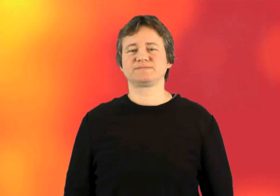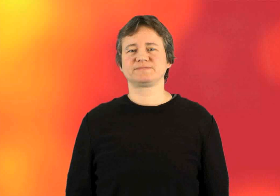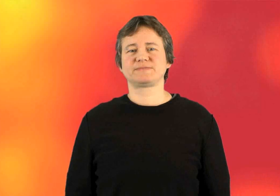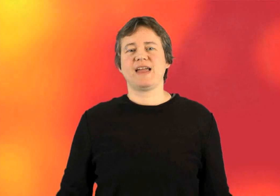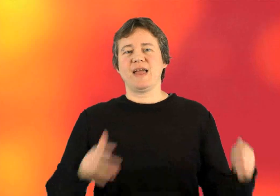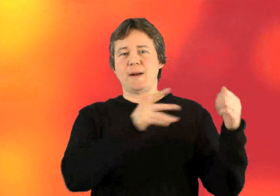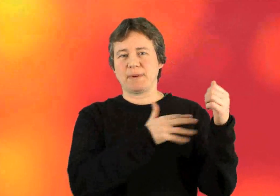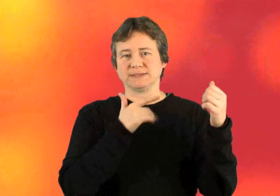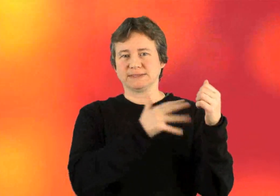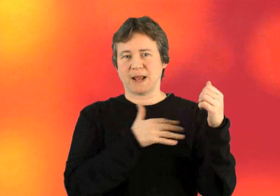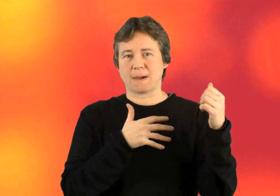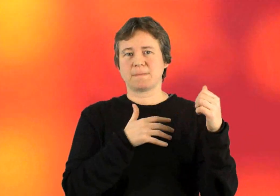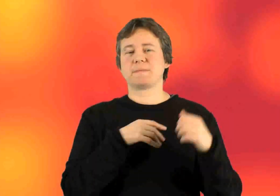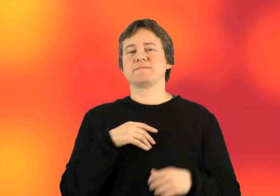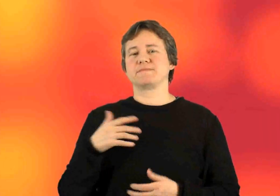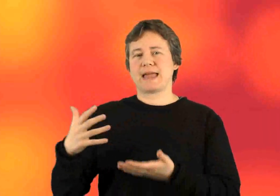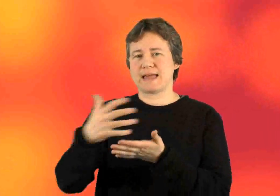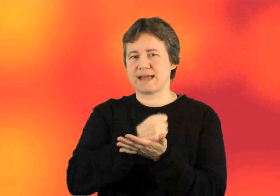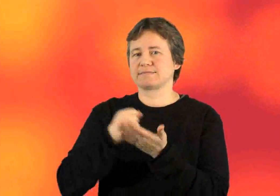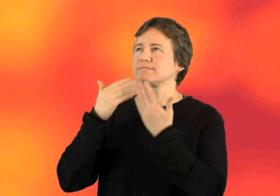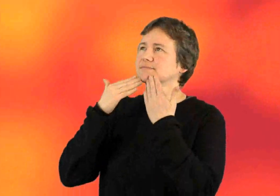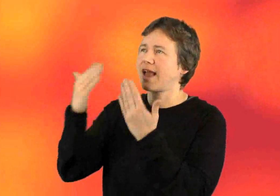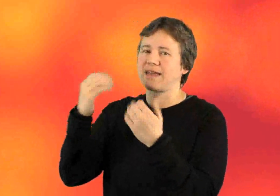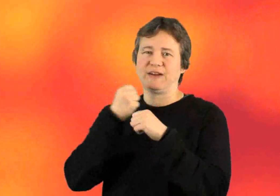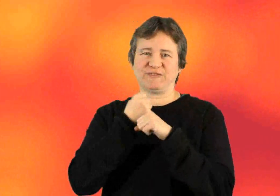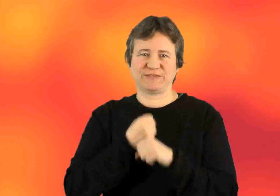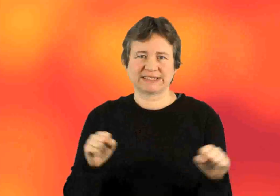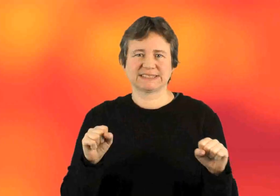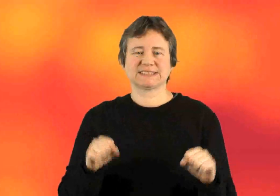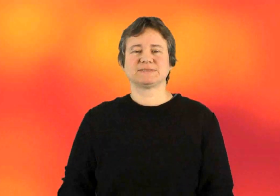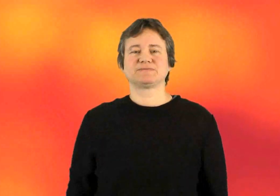Psalm für das Ernte-Dank-Fest